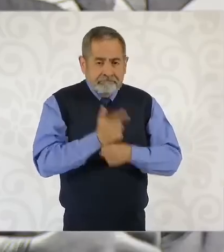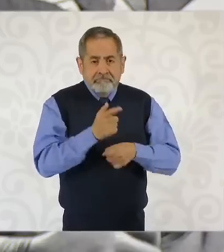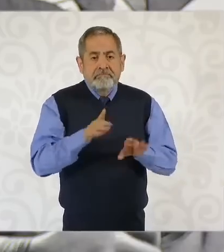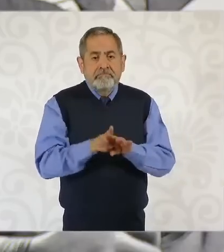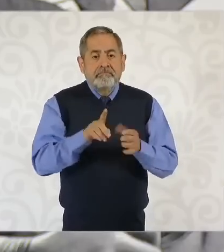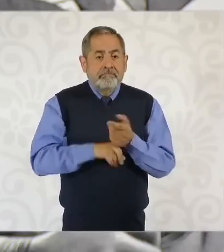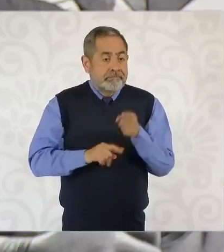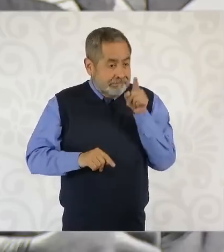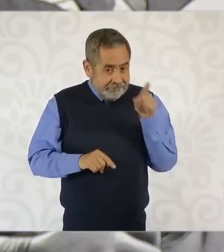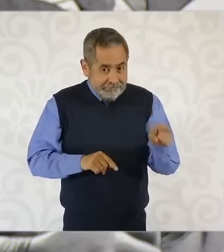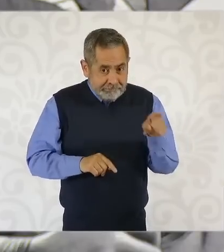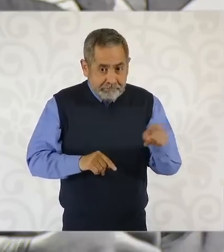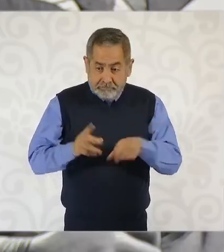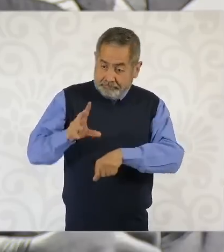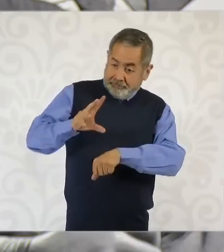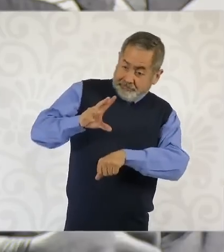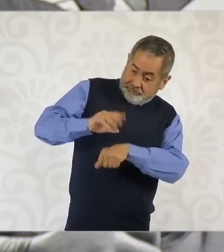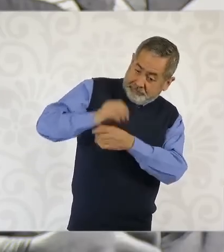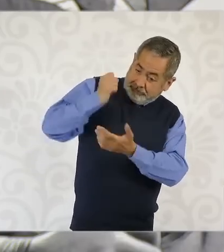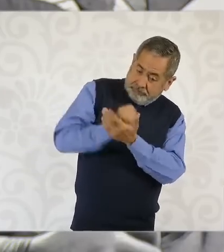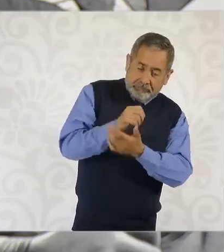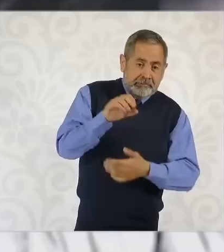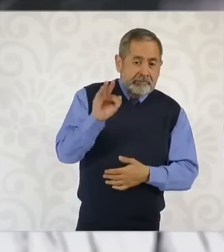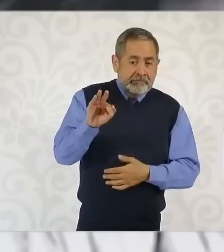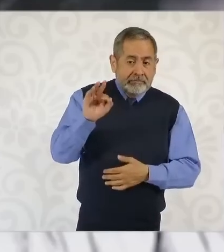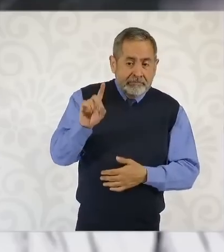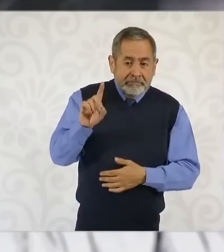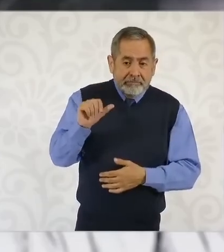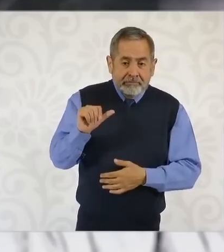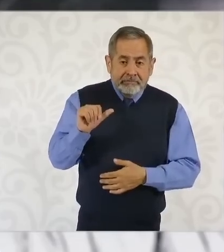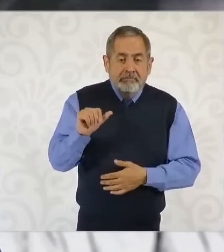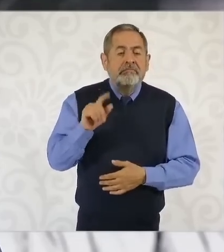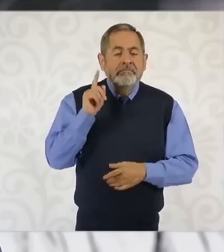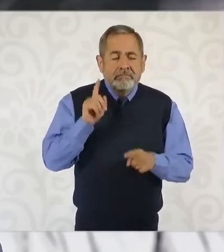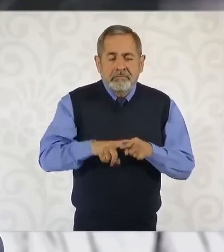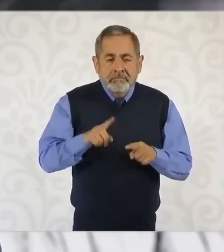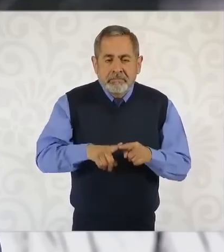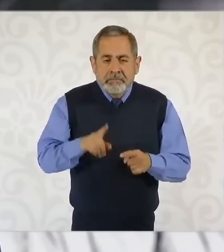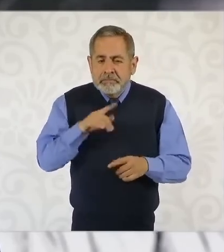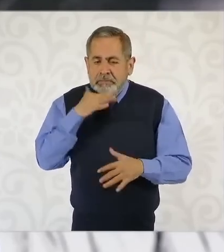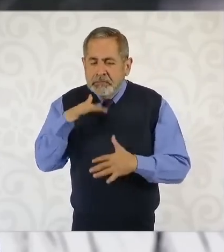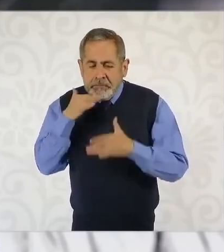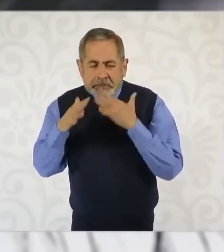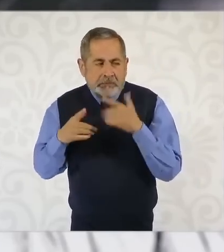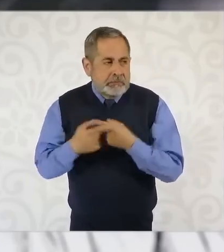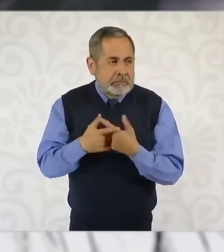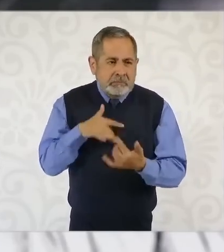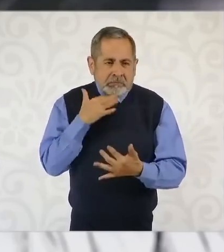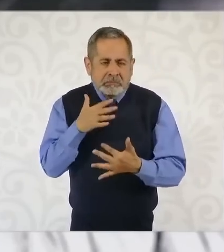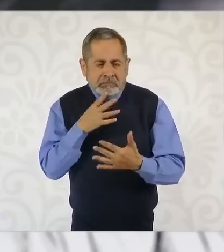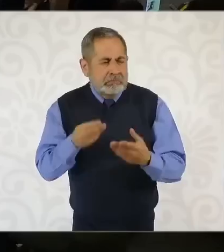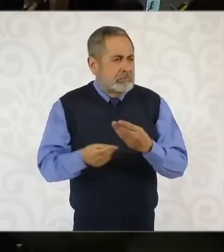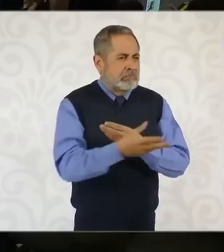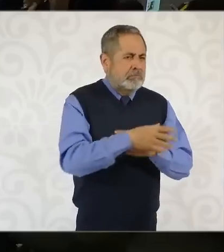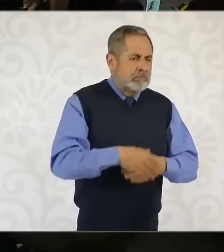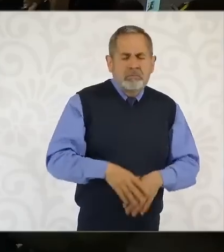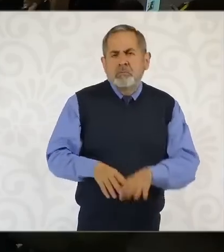esa autorización fue eh plagada de conflictos de interés y para qué sirve ese medicamento para el